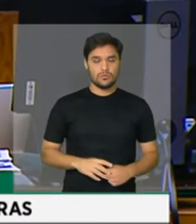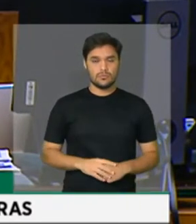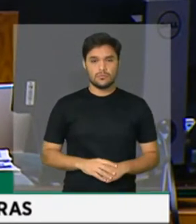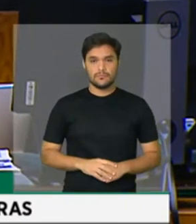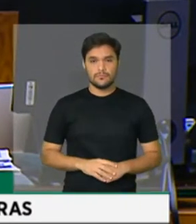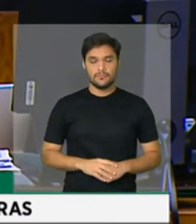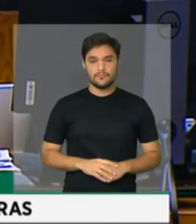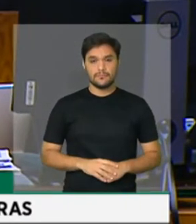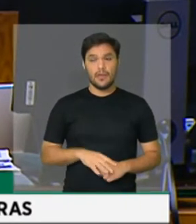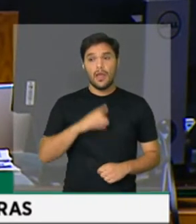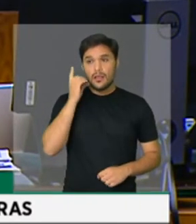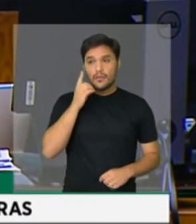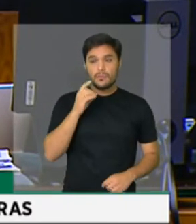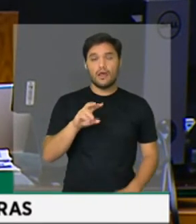BRASIL NÃO É BOM PARA A POPULAÇÃO BRASILEIRA. POR